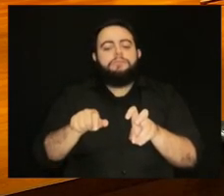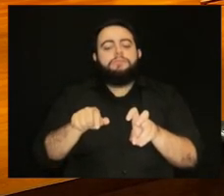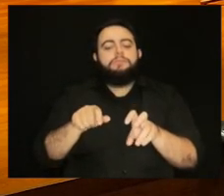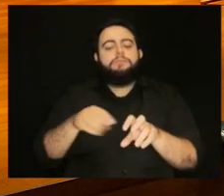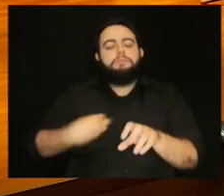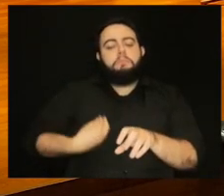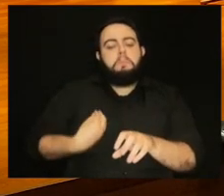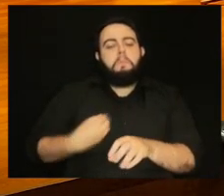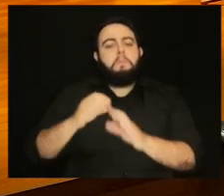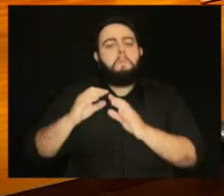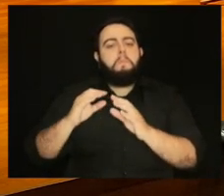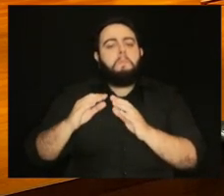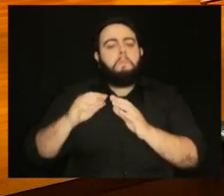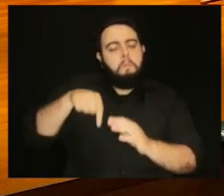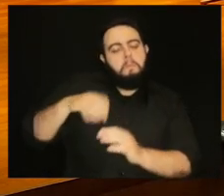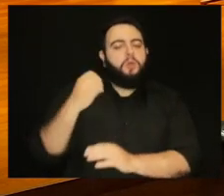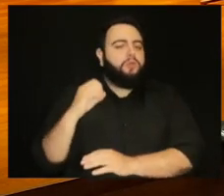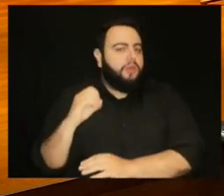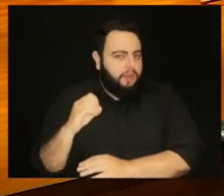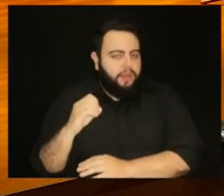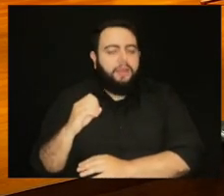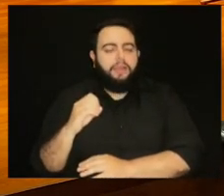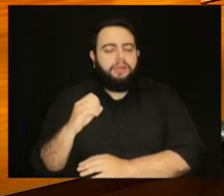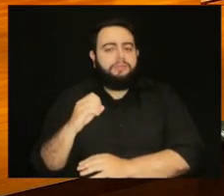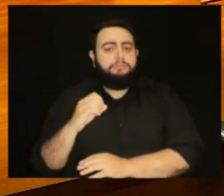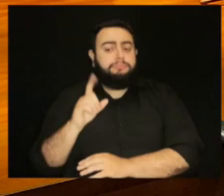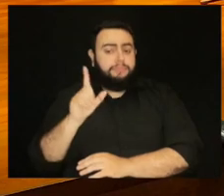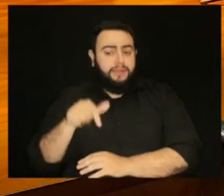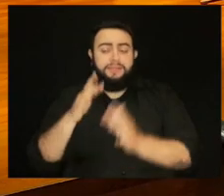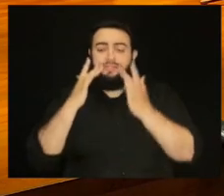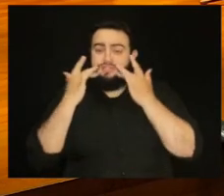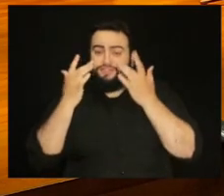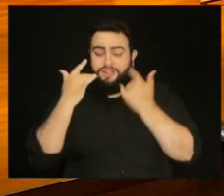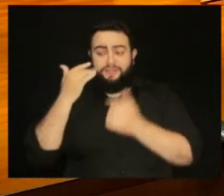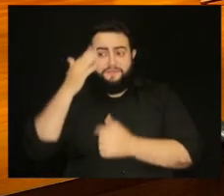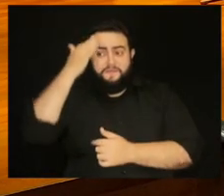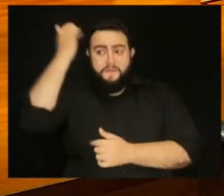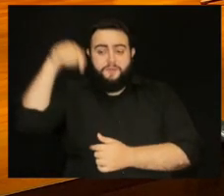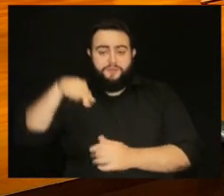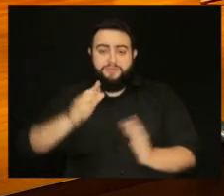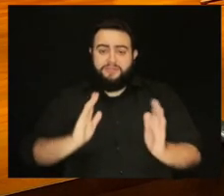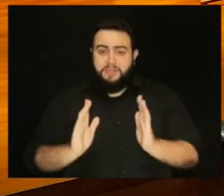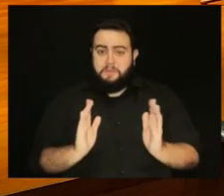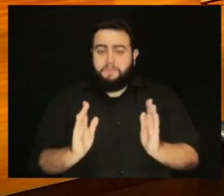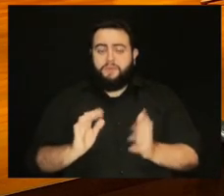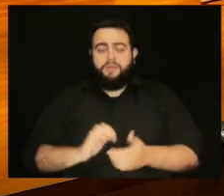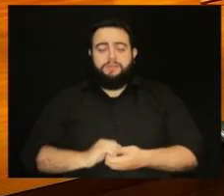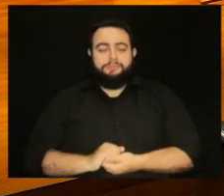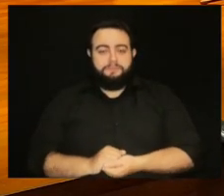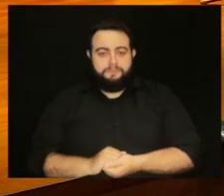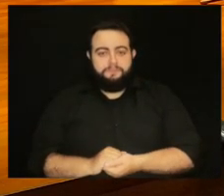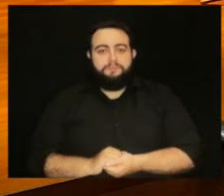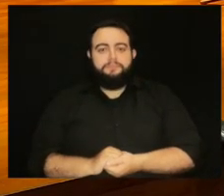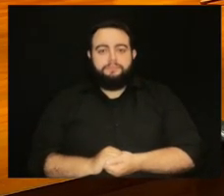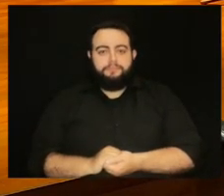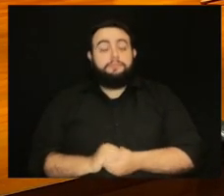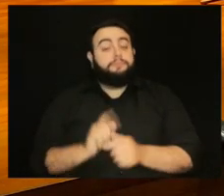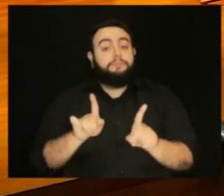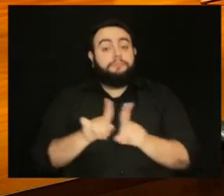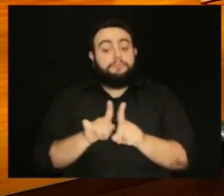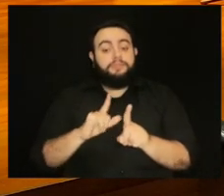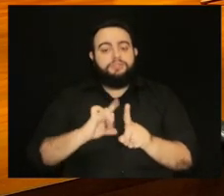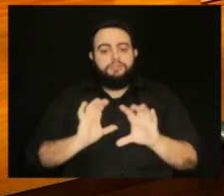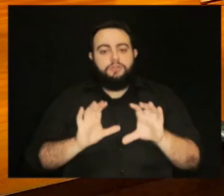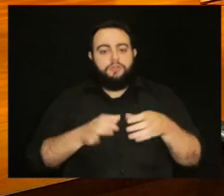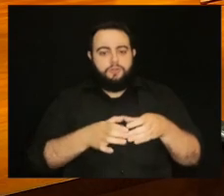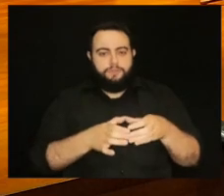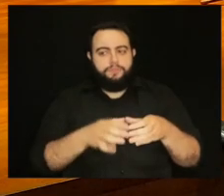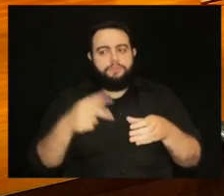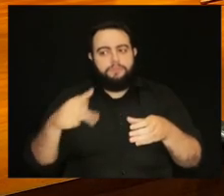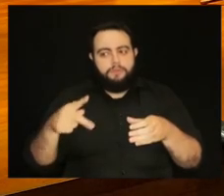tipo de coisa era o teatro pop da época Além disso tinha os grupos dele. Esse grupo